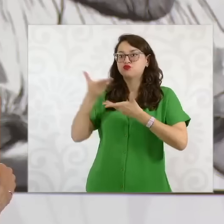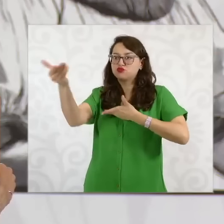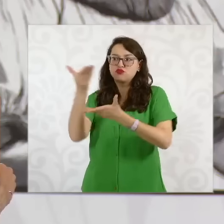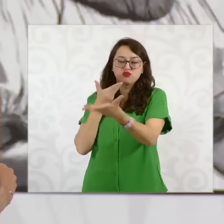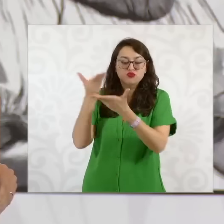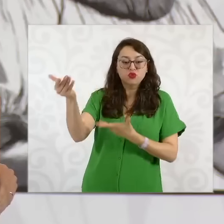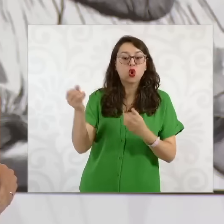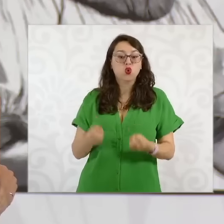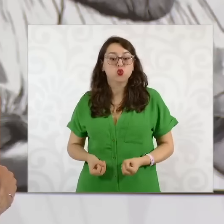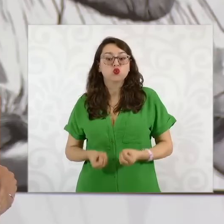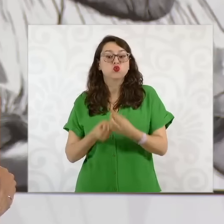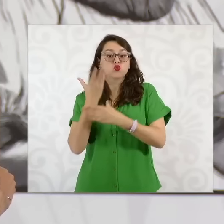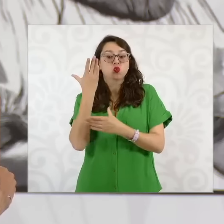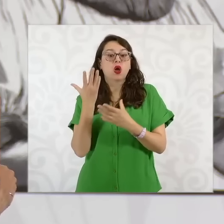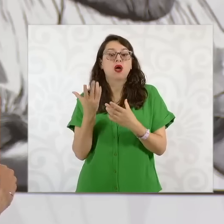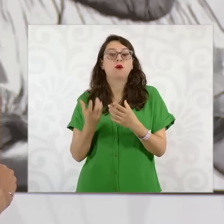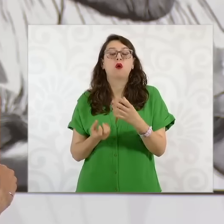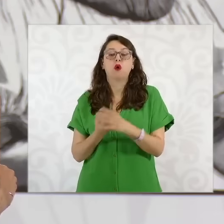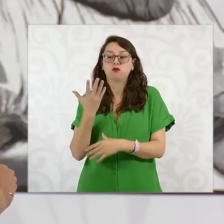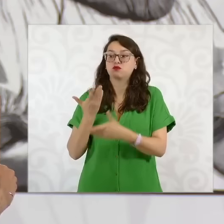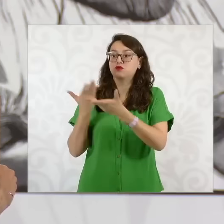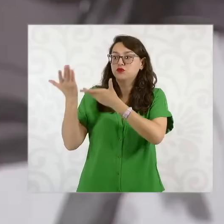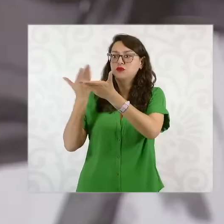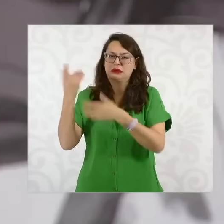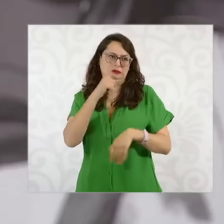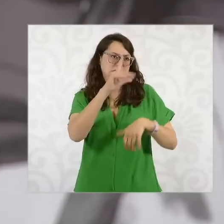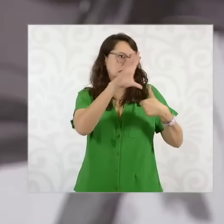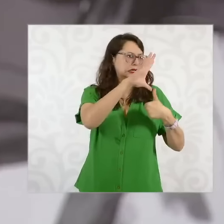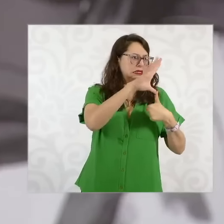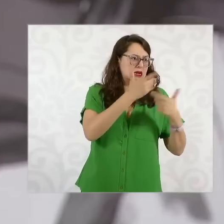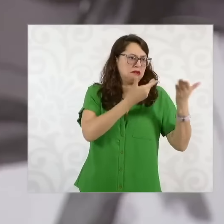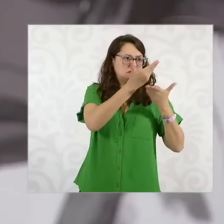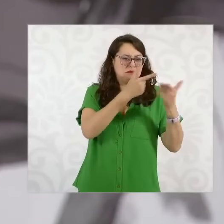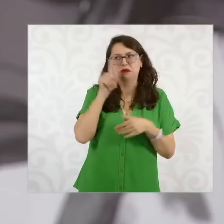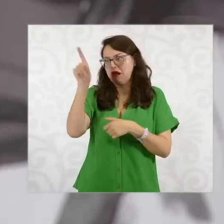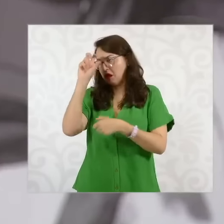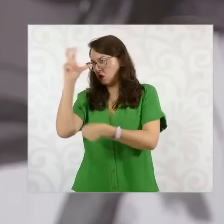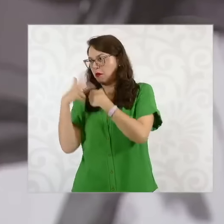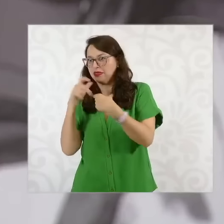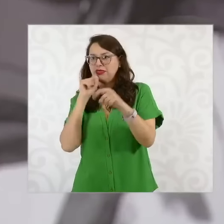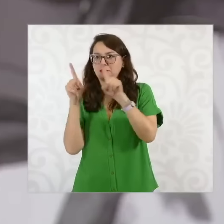mercados, además del mercado de América del Norte. Entonces es algo importante para México. Hoy viene